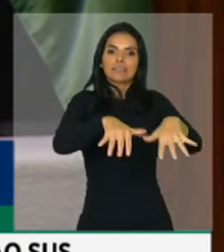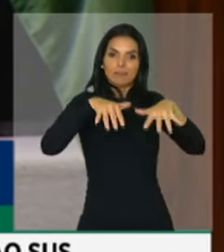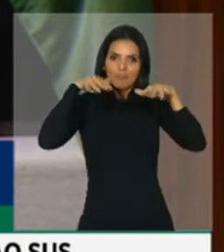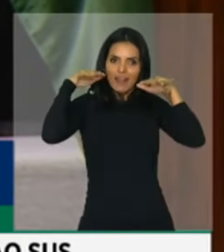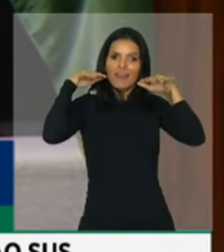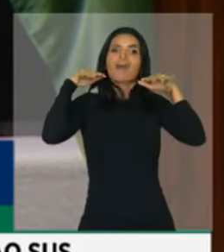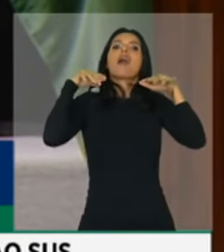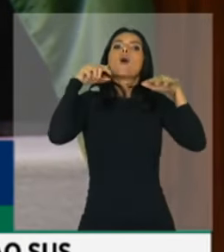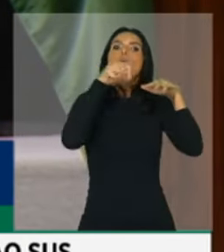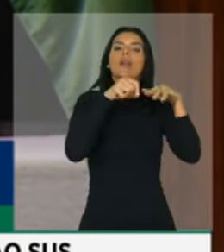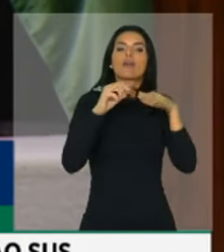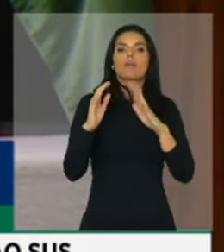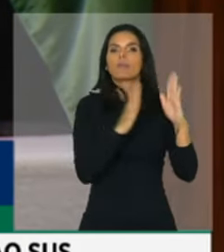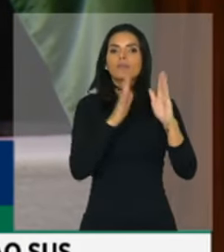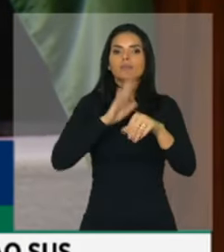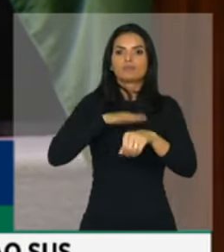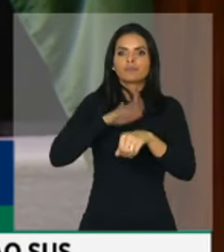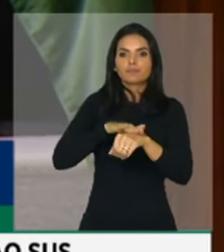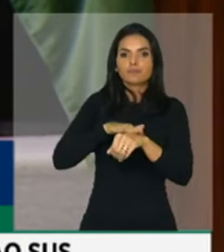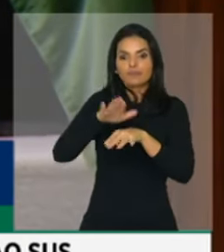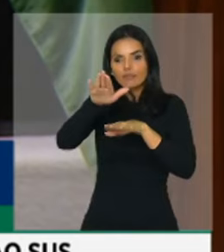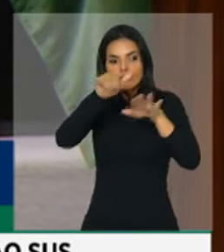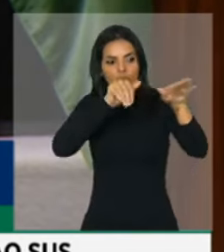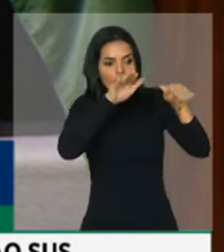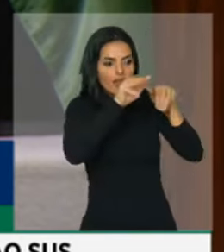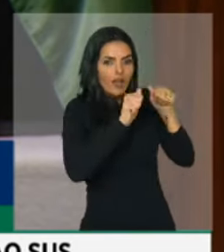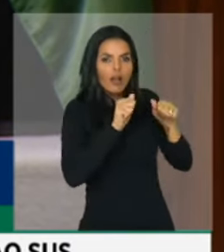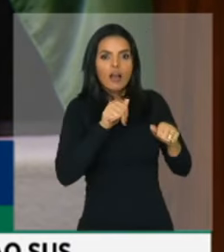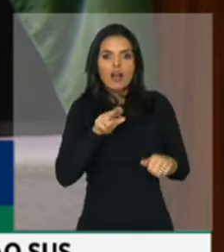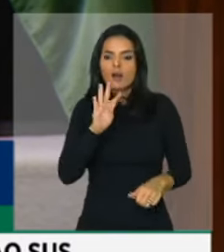CHAMADOS AUTÊNTICOS E GANHOU A SOCIEDADE, QUE A PARTIR DE ENTÃO, PASSOU A QUESTIONAR A